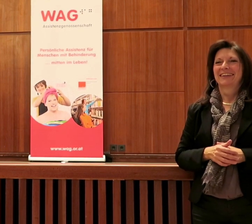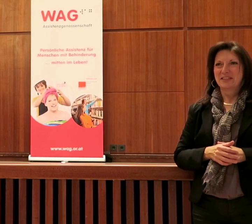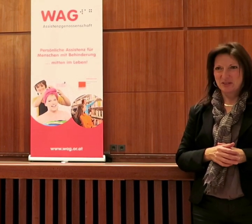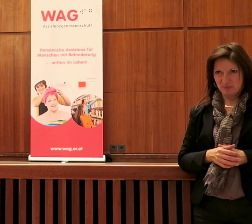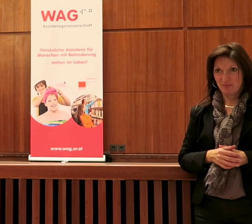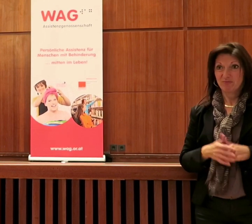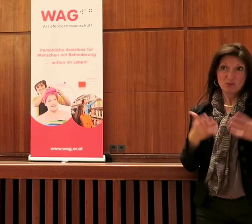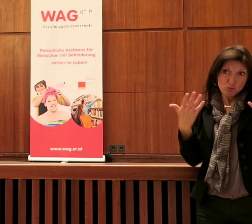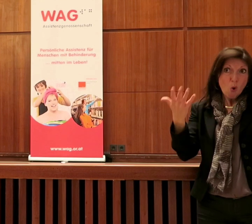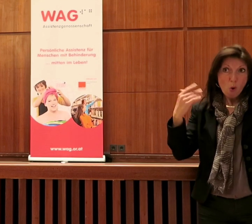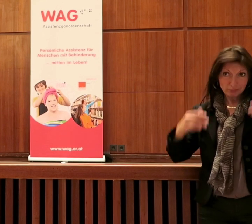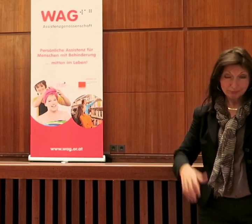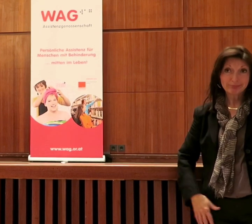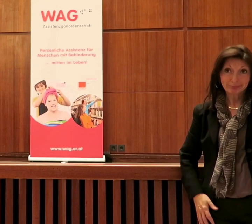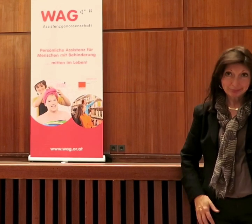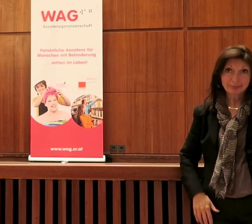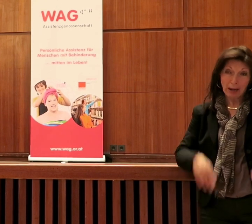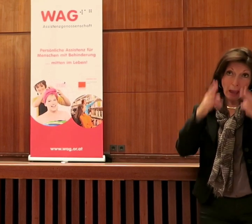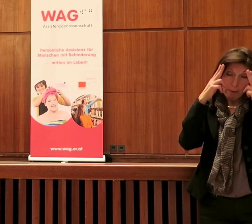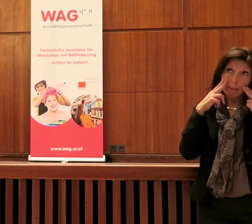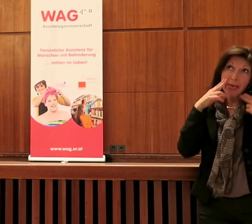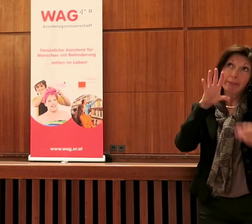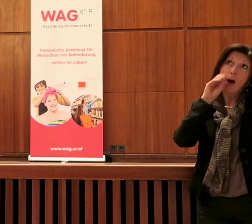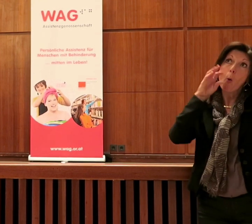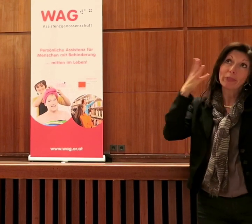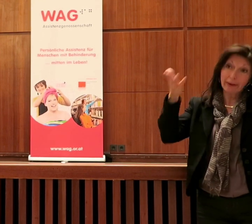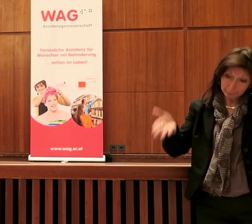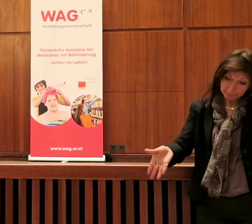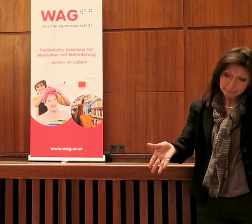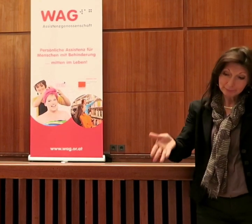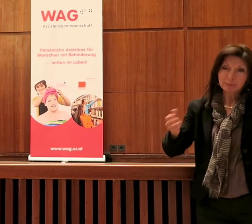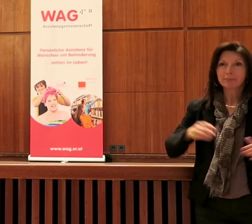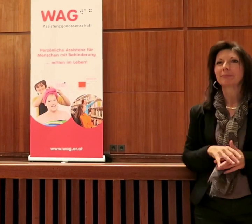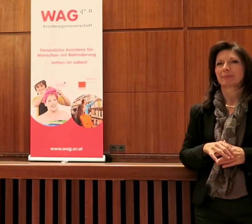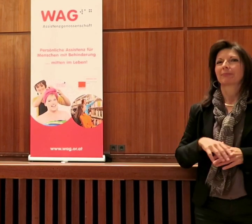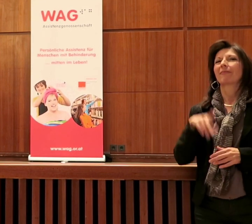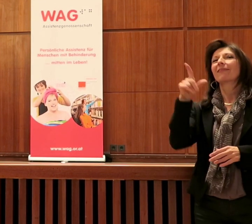Ja so ist das mit dem Blindenhund. Es ist noch dazu interessant, wenn man weiß,